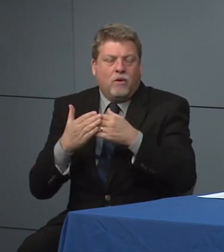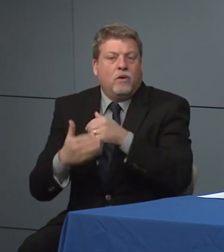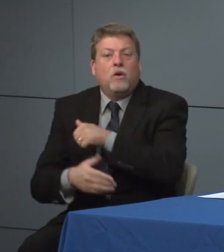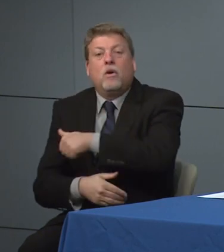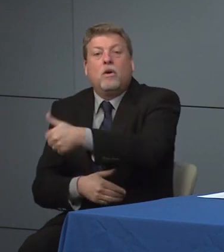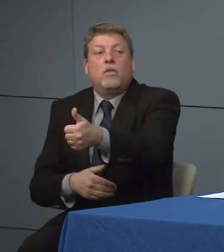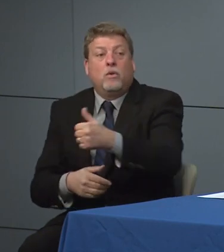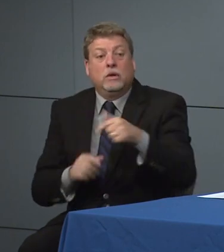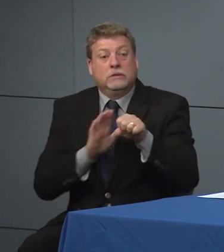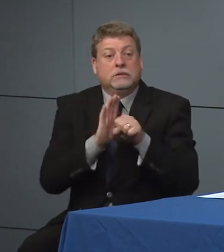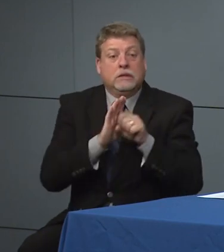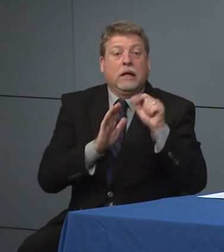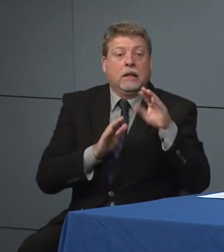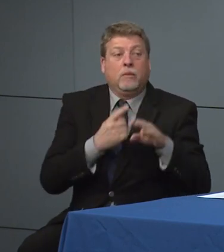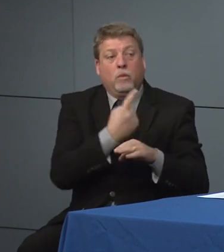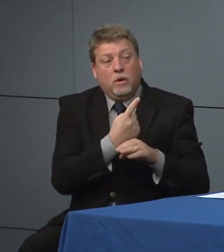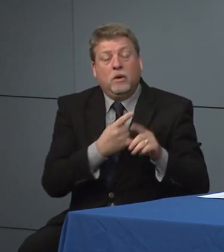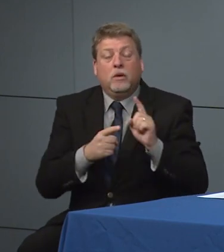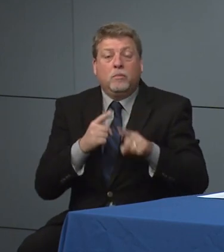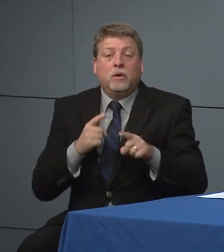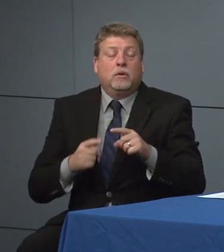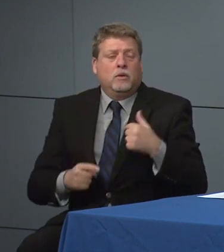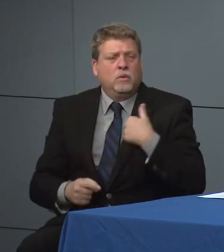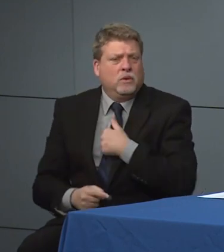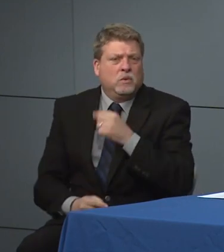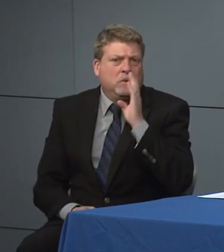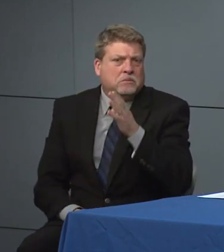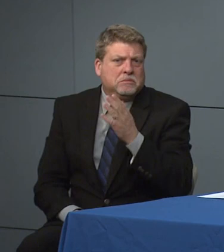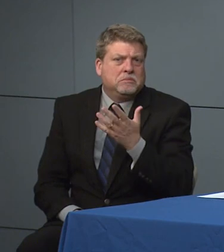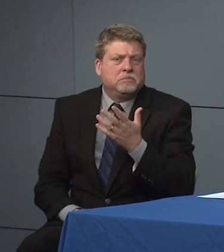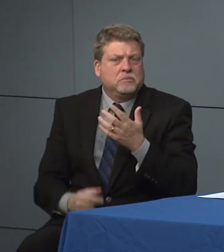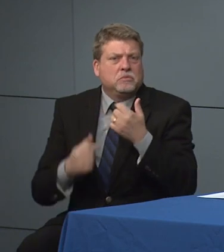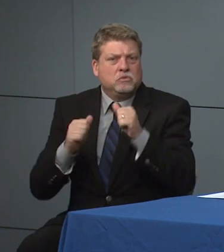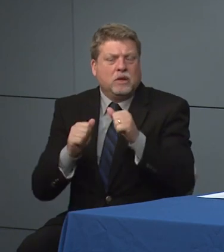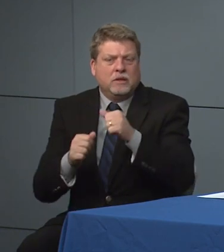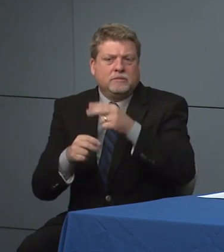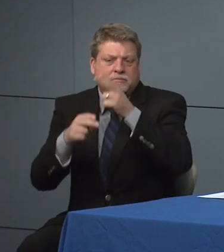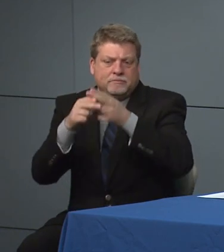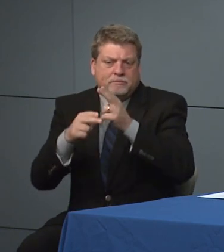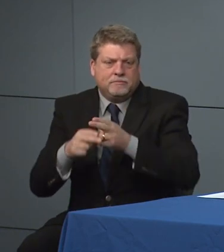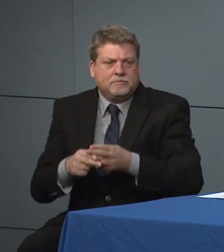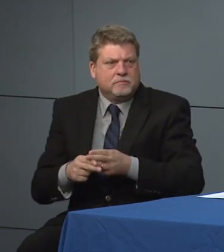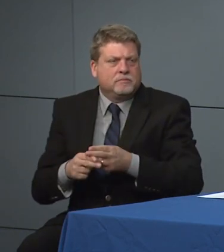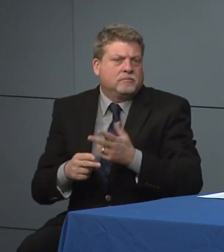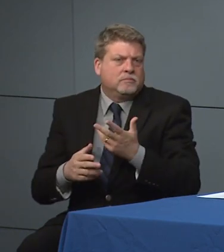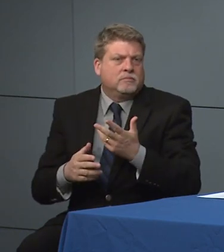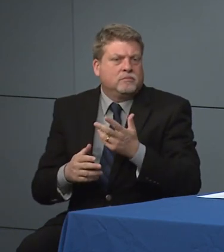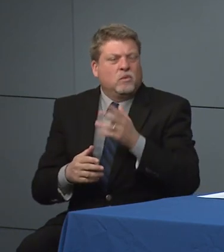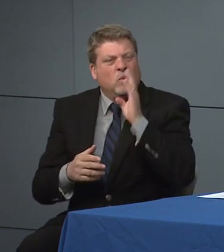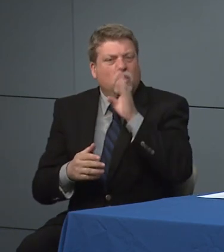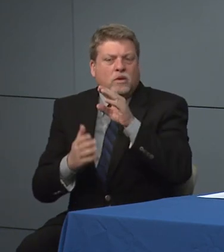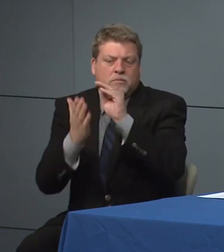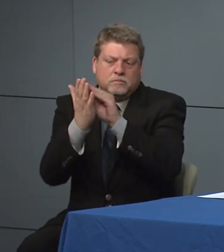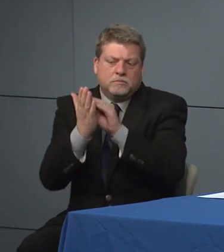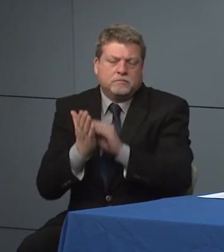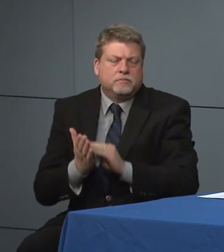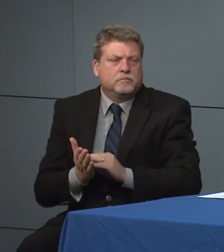exacta de esos otros laboratorios en universidades o comercial, sin embargo, vamos a tratar de identificar y en esta